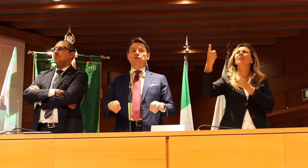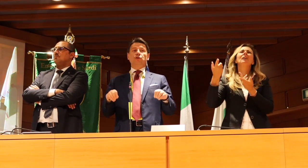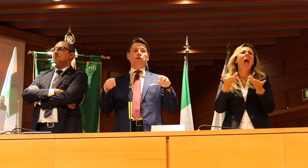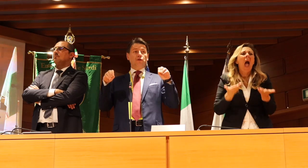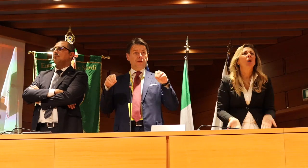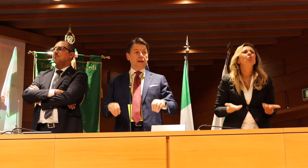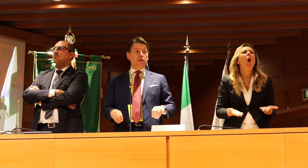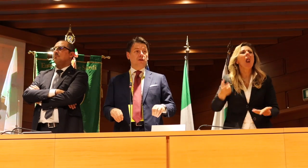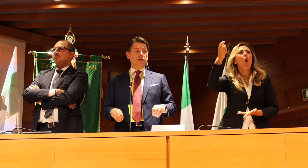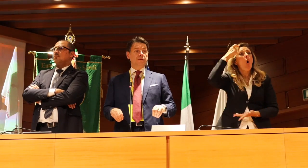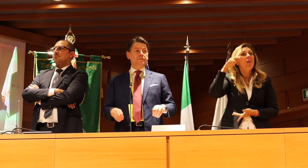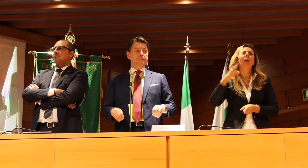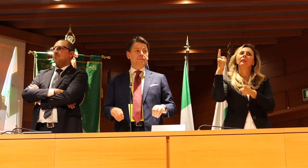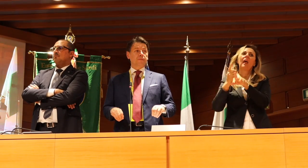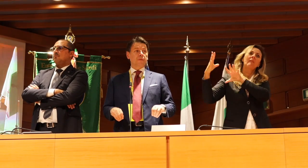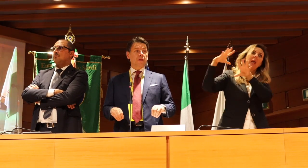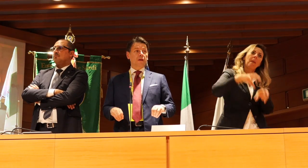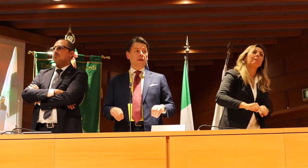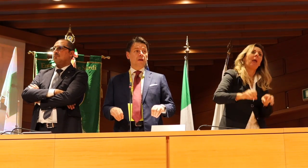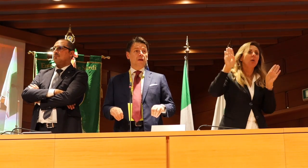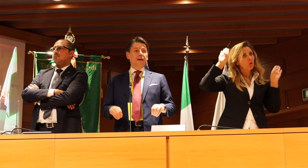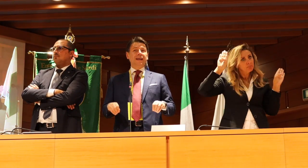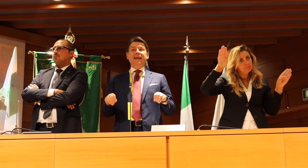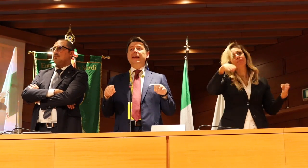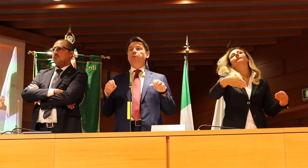questo governo che le politiche sulla disabilità saranno in cima all'agenda.